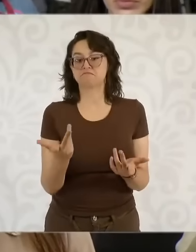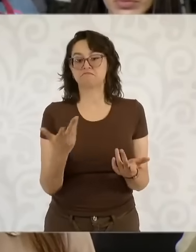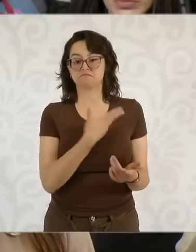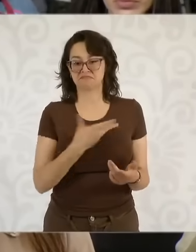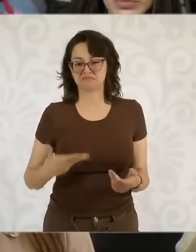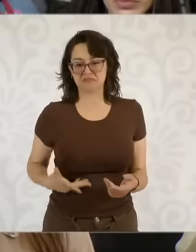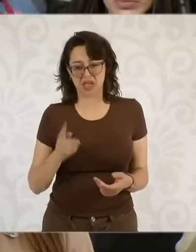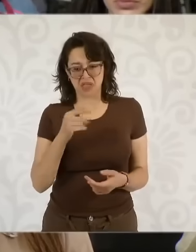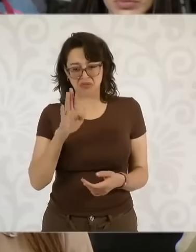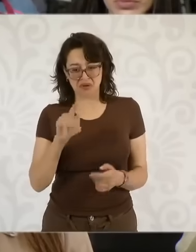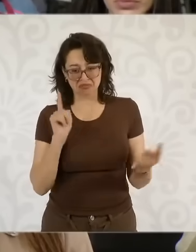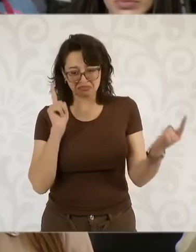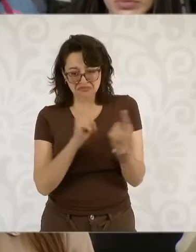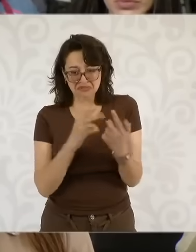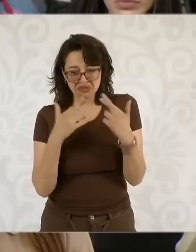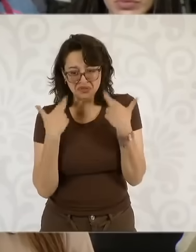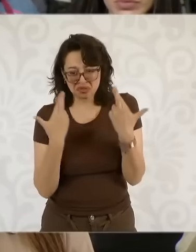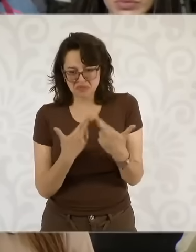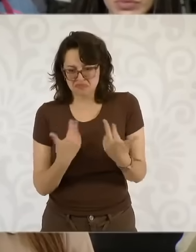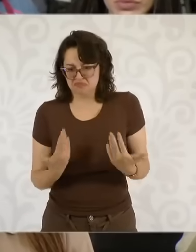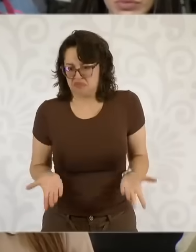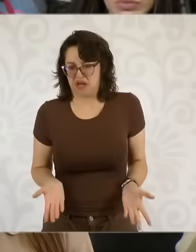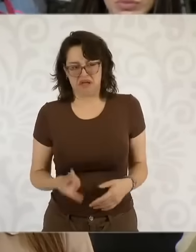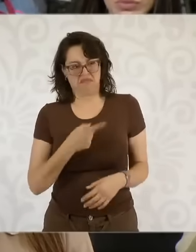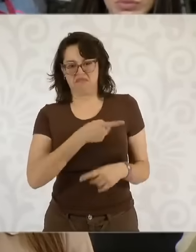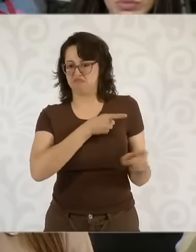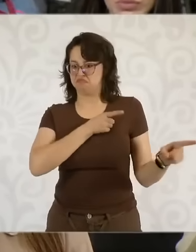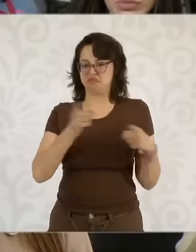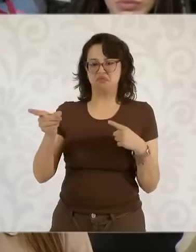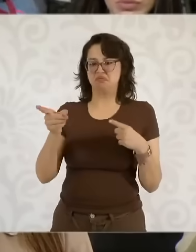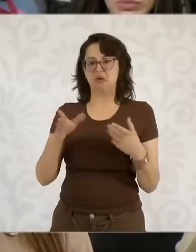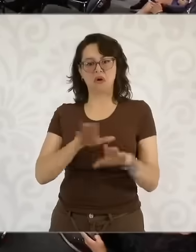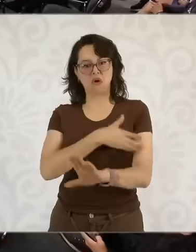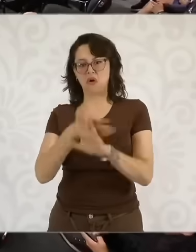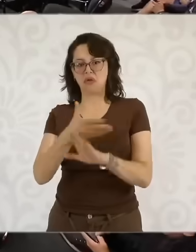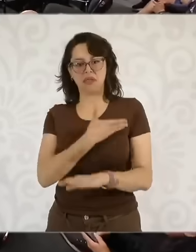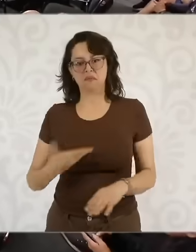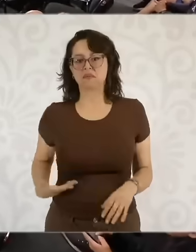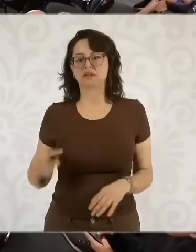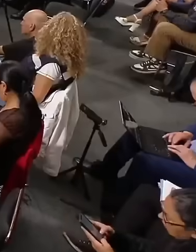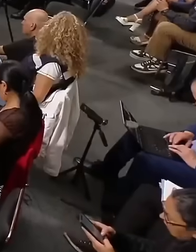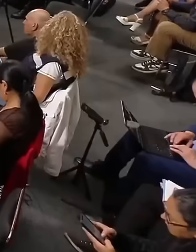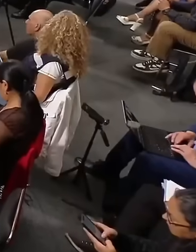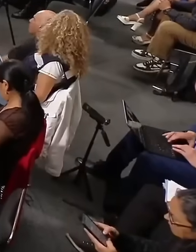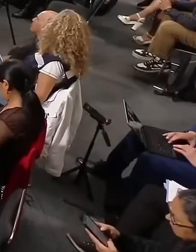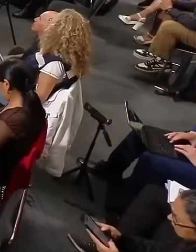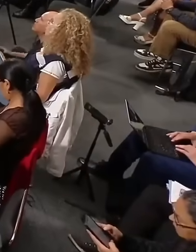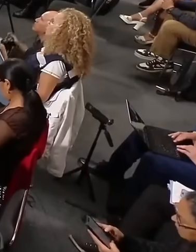presidente Donald Trump cuando han ofendido a la presidenta de México y al pueblo de México